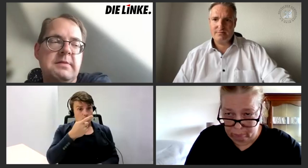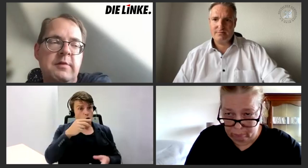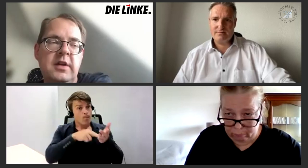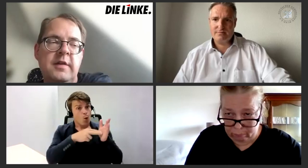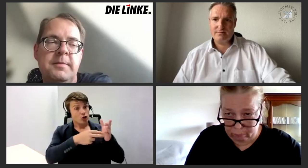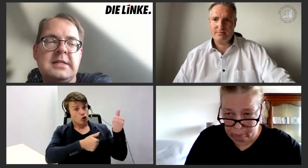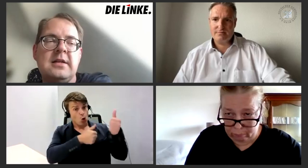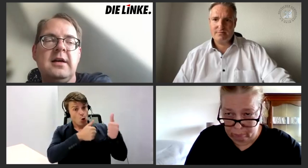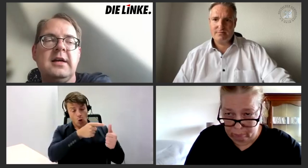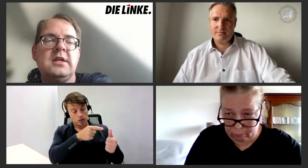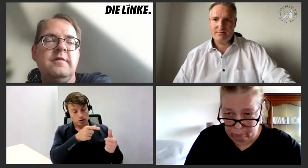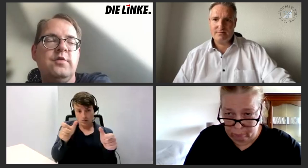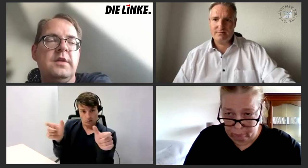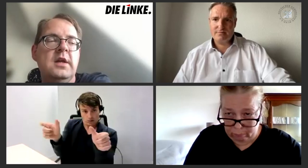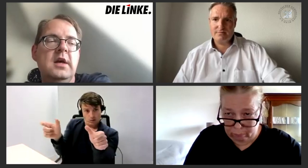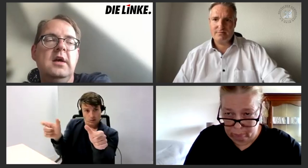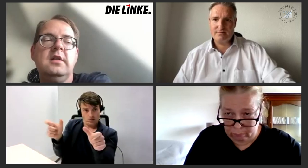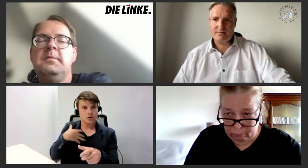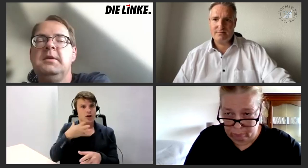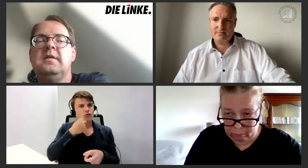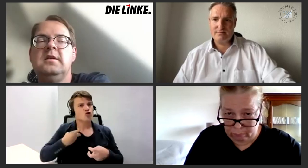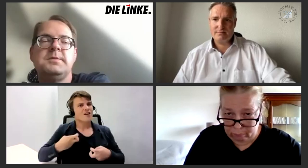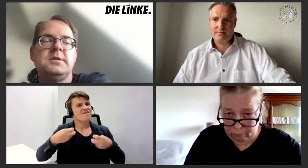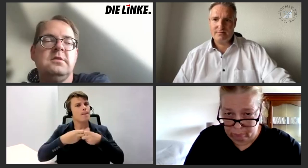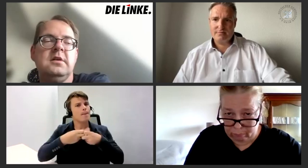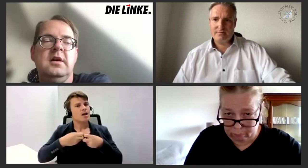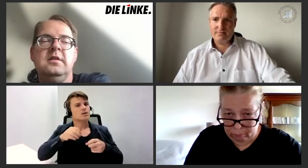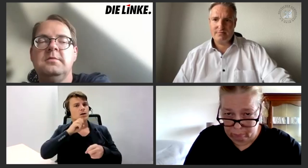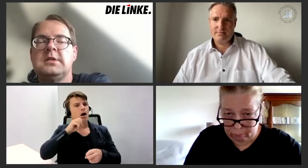der politischen Konkurrenz, wir wollen ein Verbandsklagerecht einführen, damit